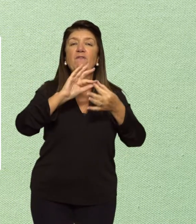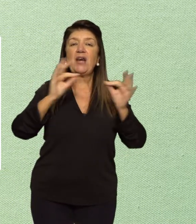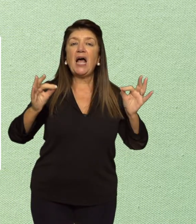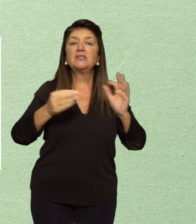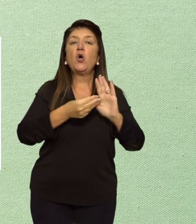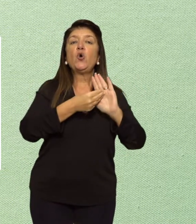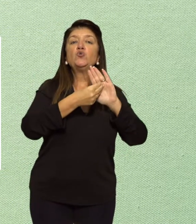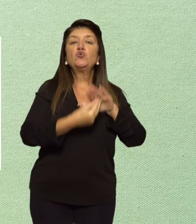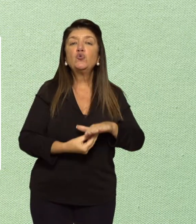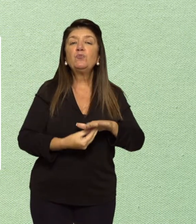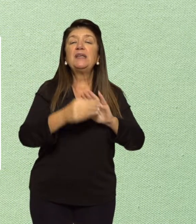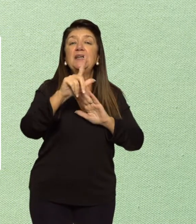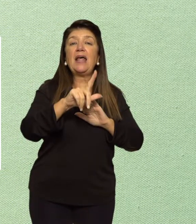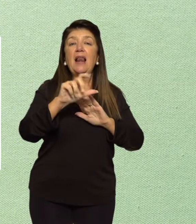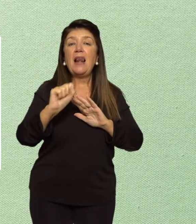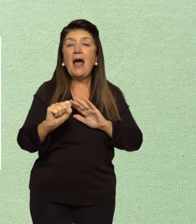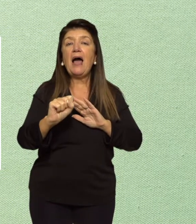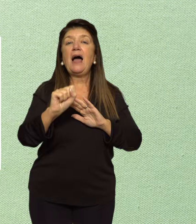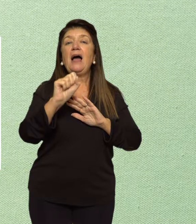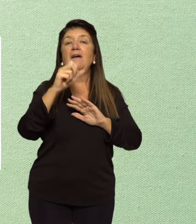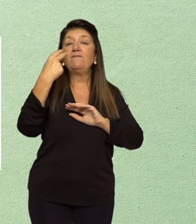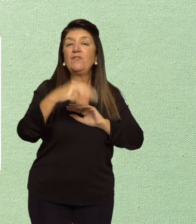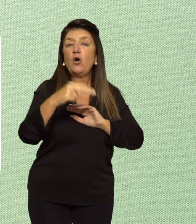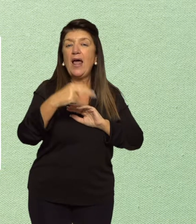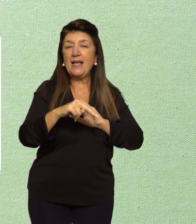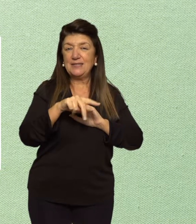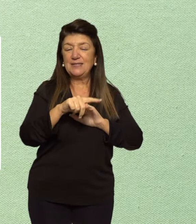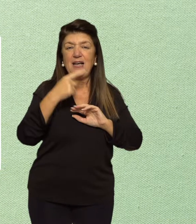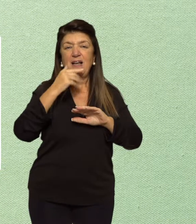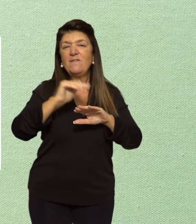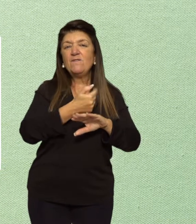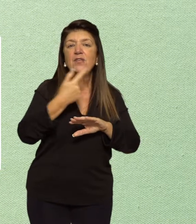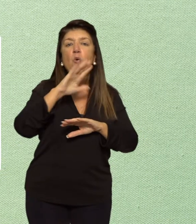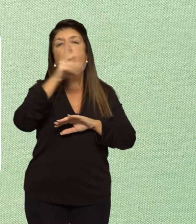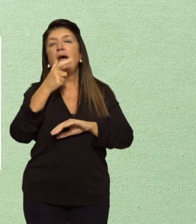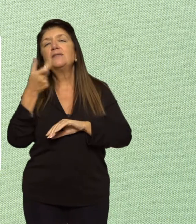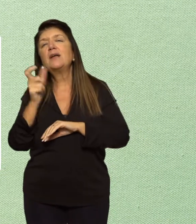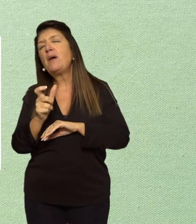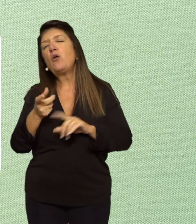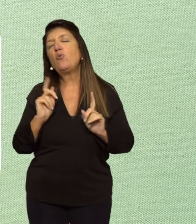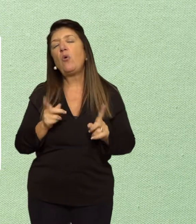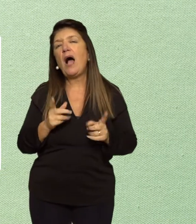violenza' che parole possiamo usare? - L'abbiamo già un po' accennato prima perché poi noi ci spoileriamo da